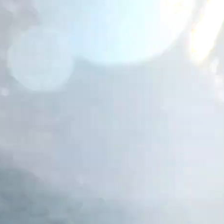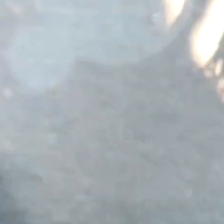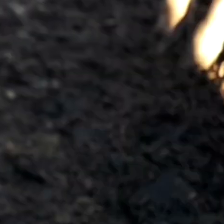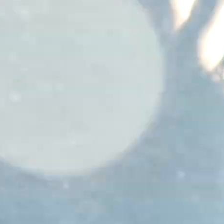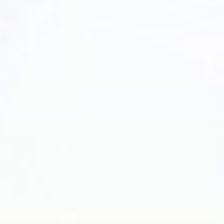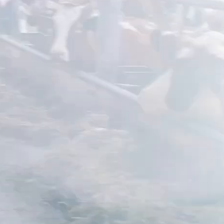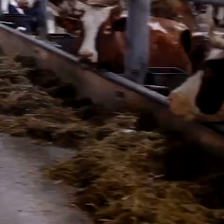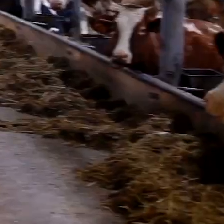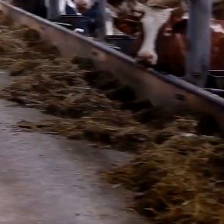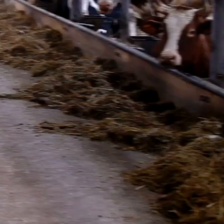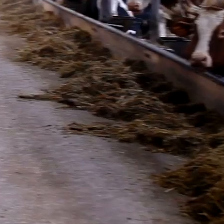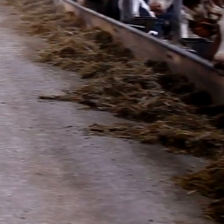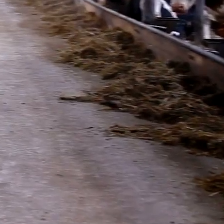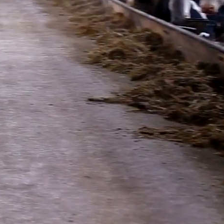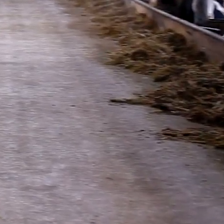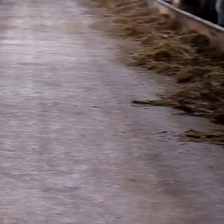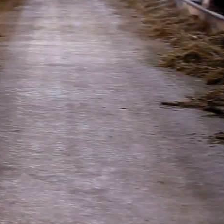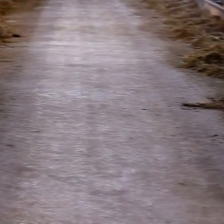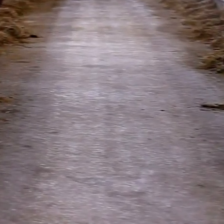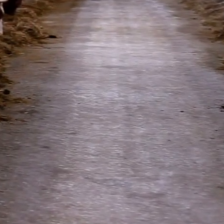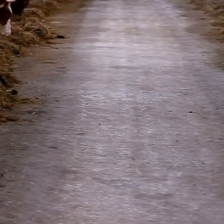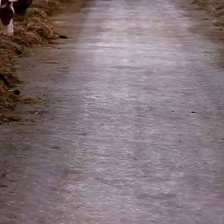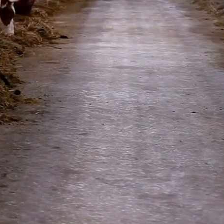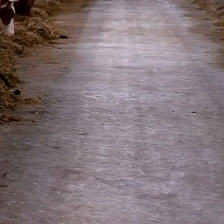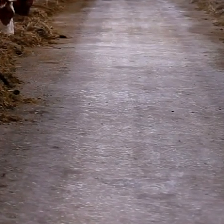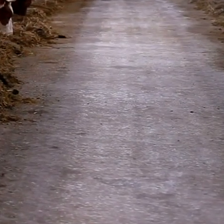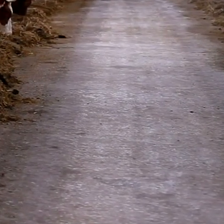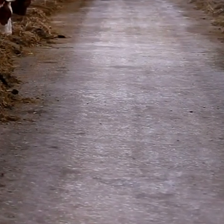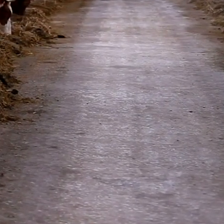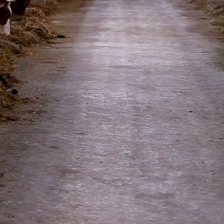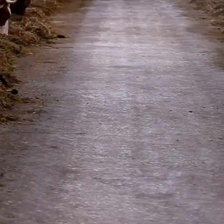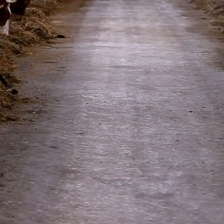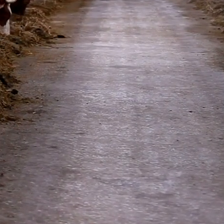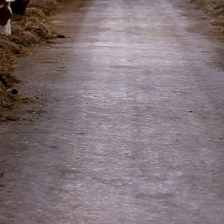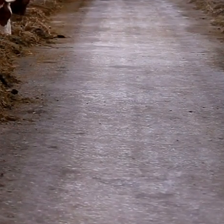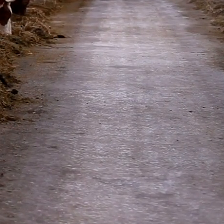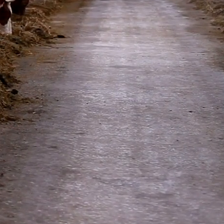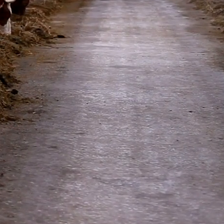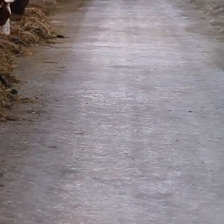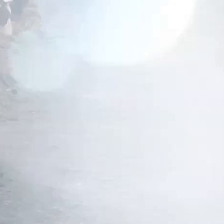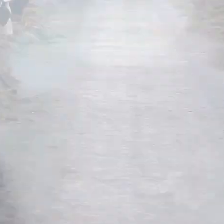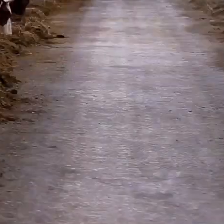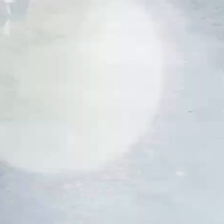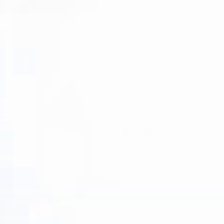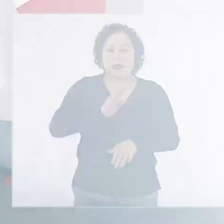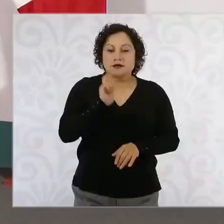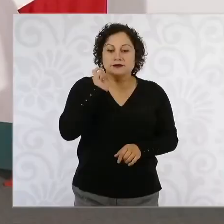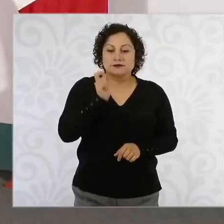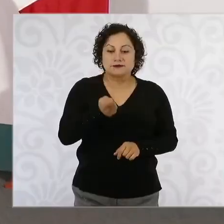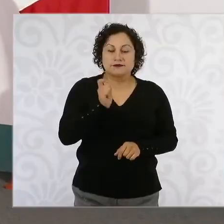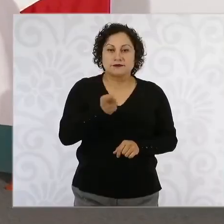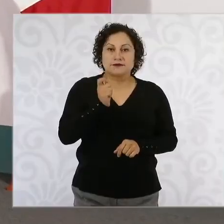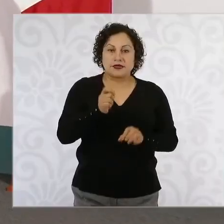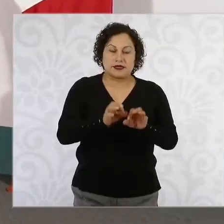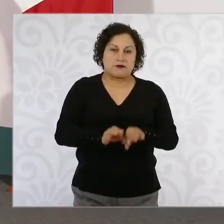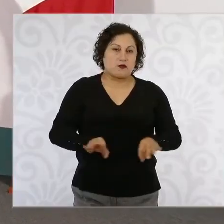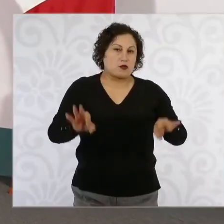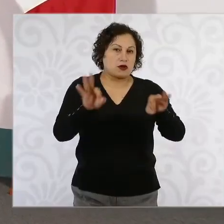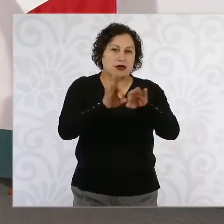animales el gobierno de México ha dicho que buscará reducir las importaciones de